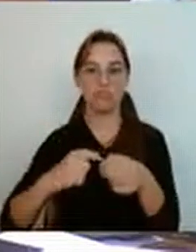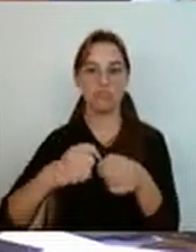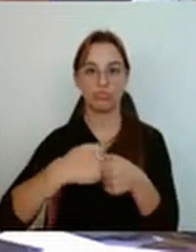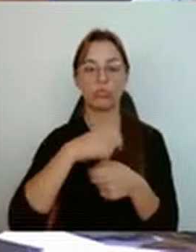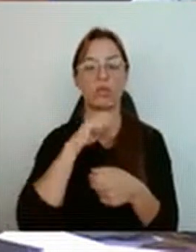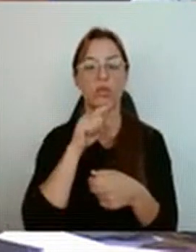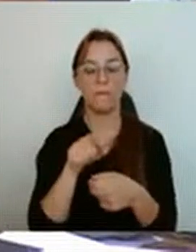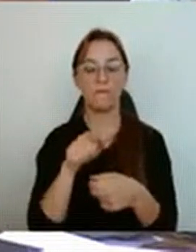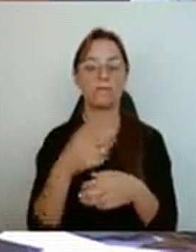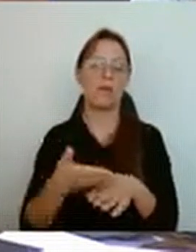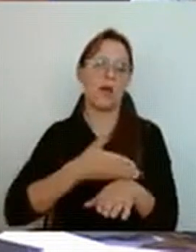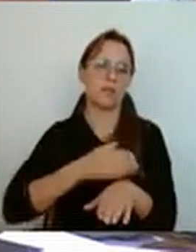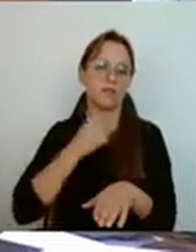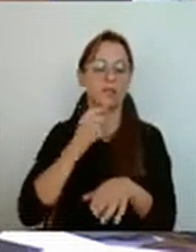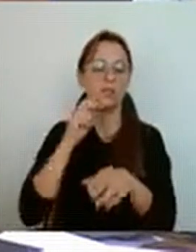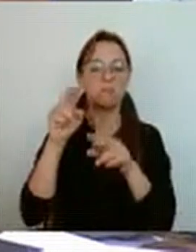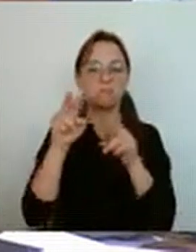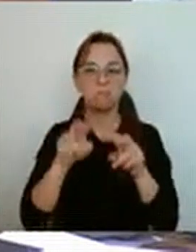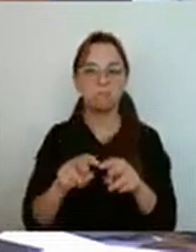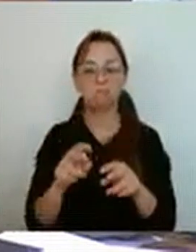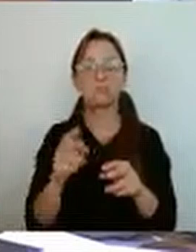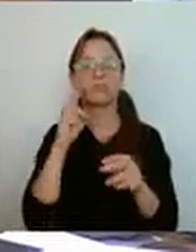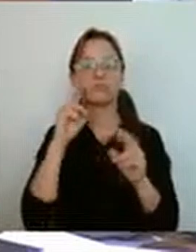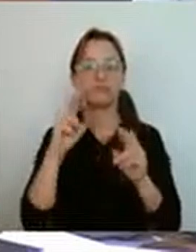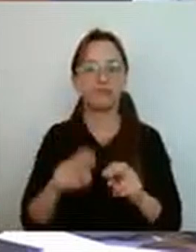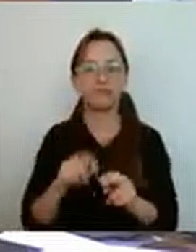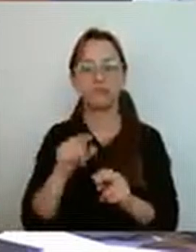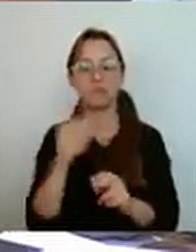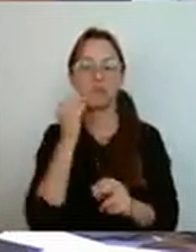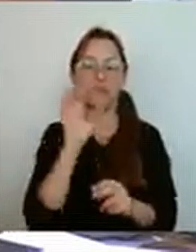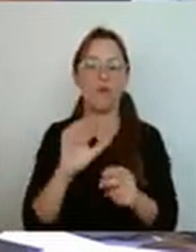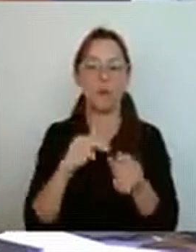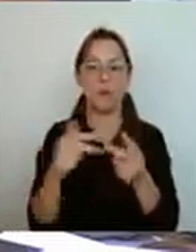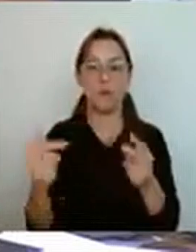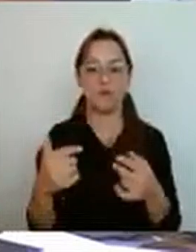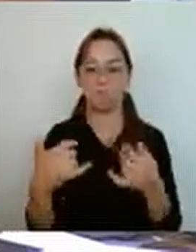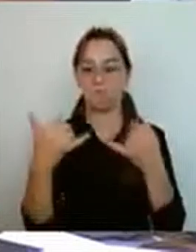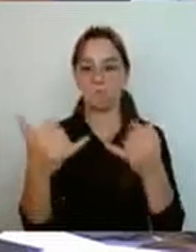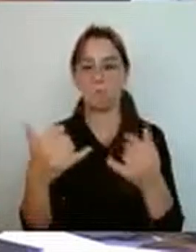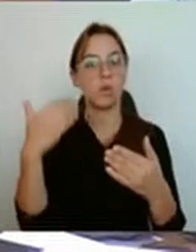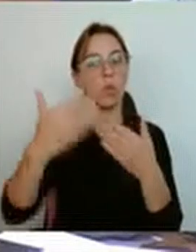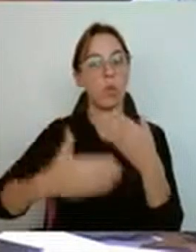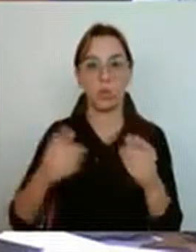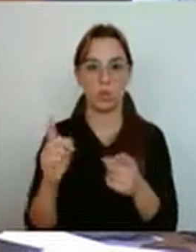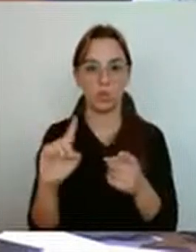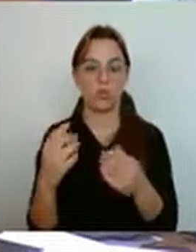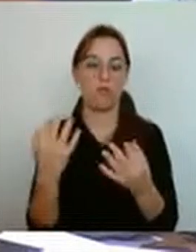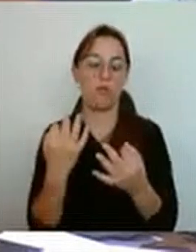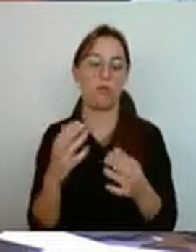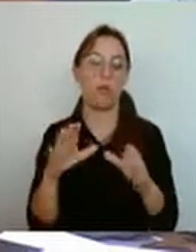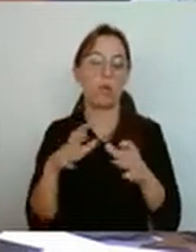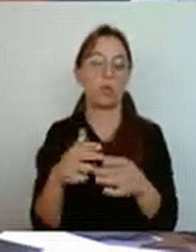Câmara Municipal. Tal não se veio a verificar por uma decisão do